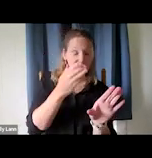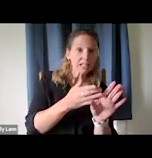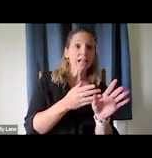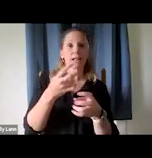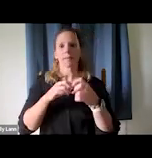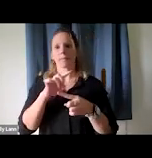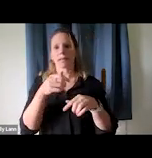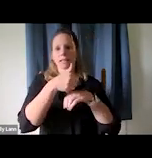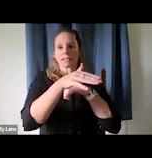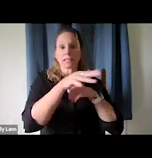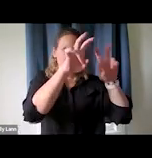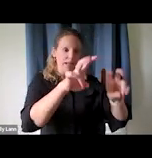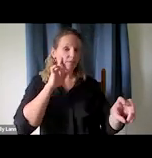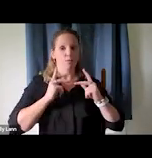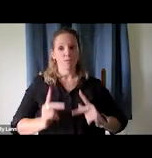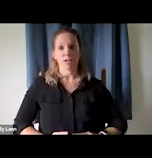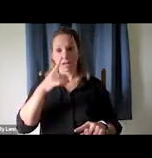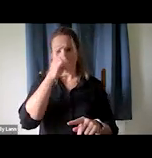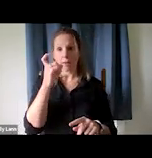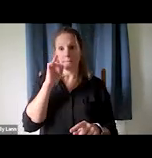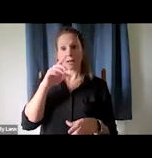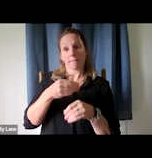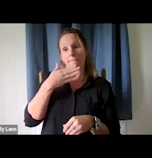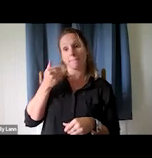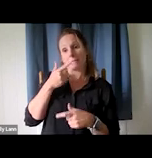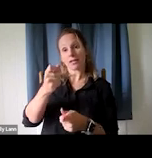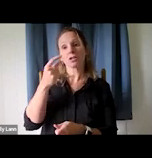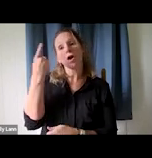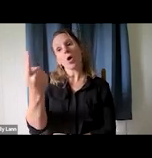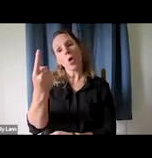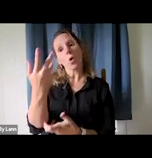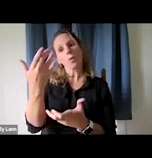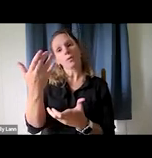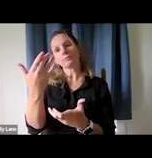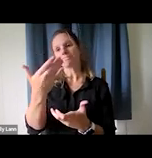que lo enviamos a exámenes físicos porque lo mejor para ellos es que siempre observemos a la persona en su conjunto,